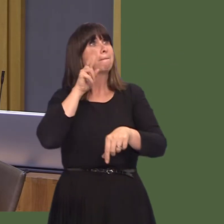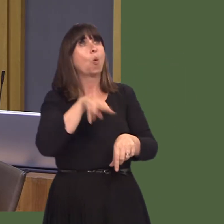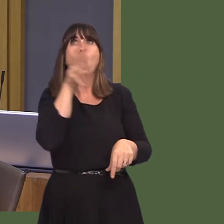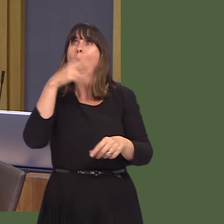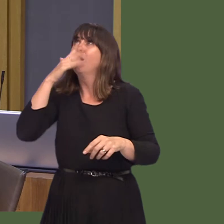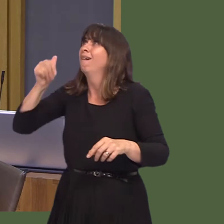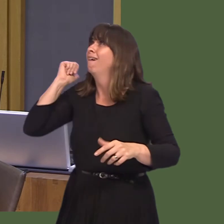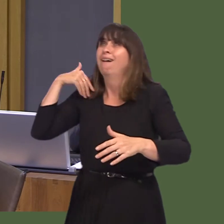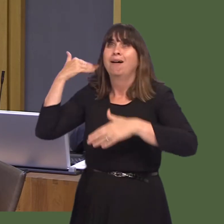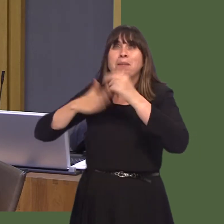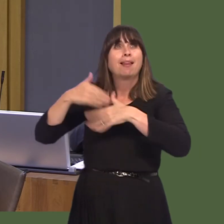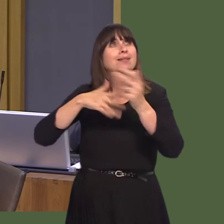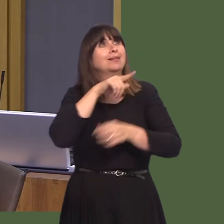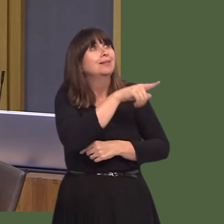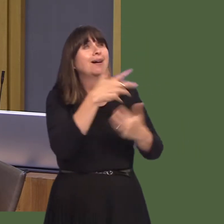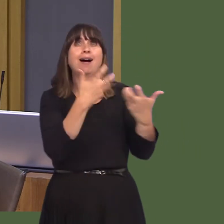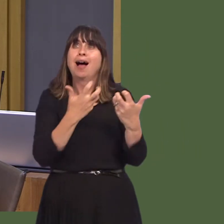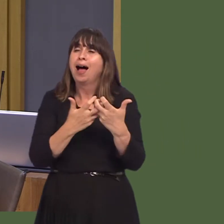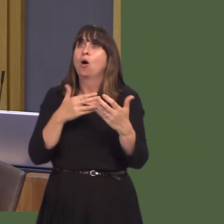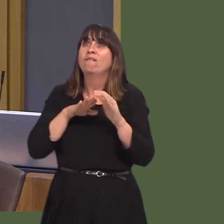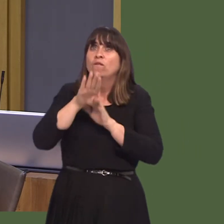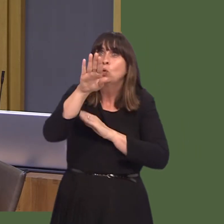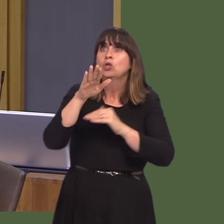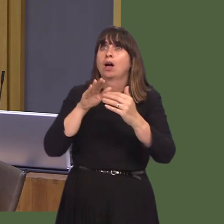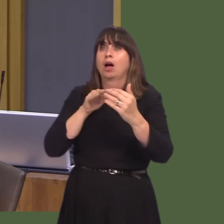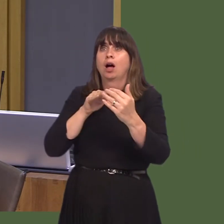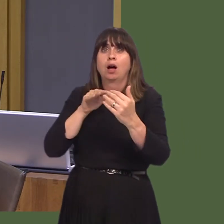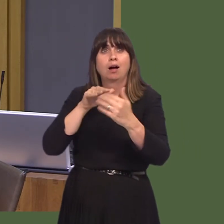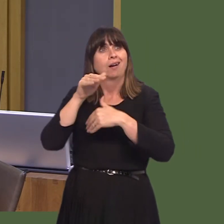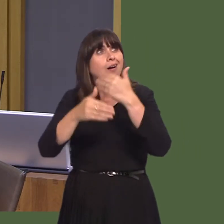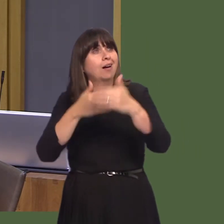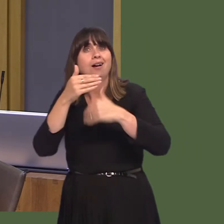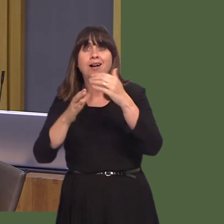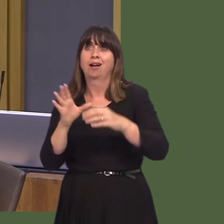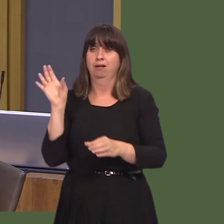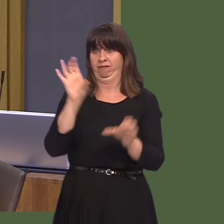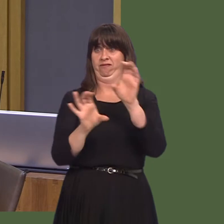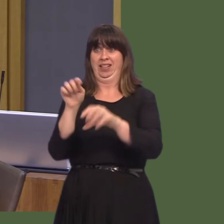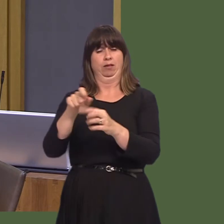edrych ar bob modd posib arall o fuddsoddi yn y cynllun hwn, a fyddai'n goron, yn wir, yn natblygiad diweddar tref Porthaethwy.